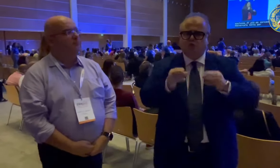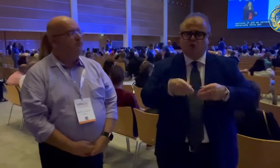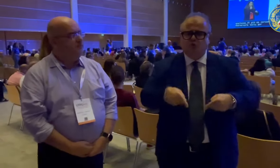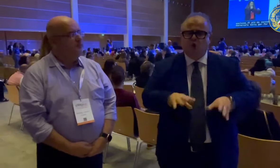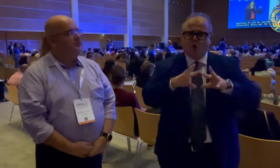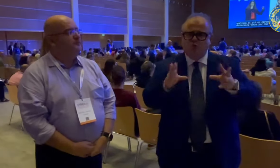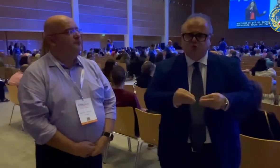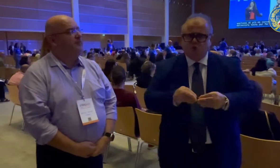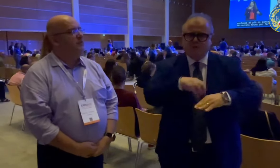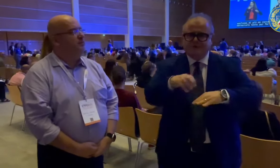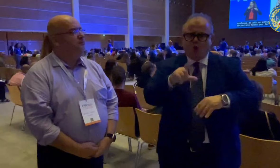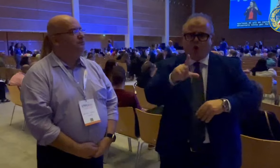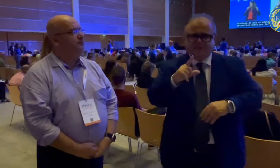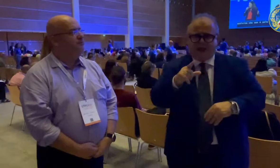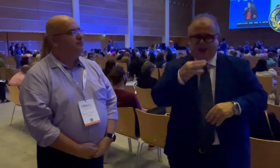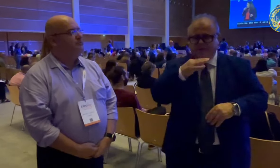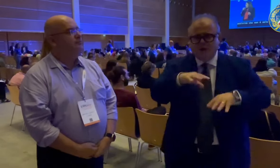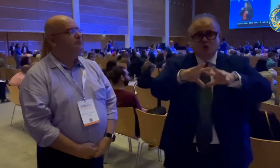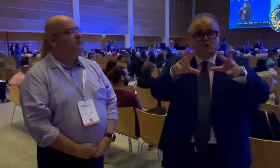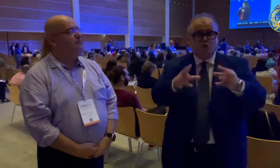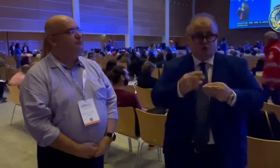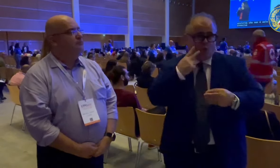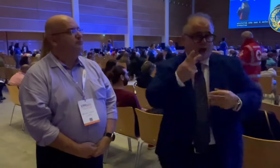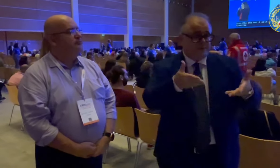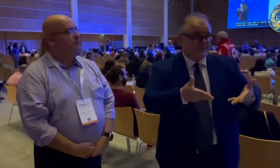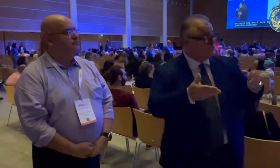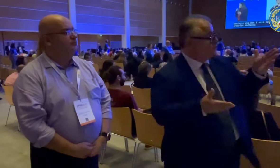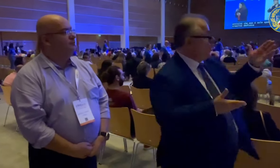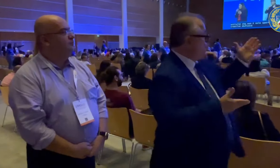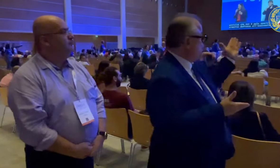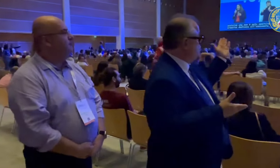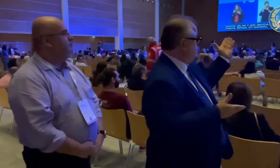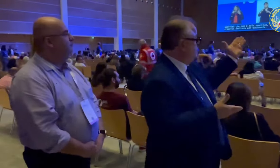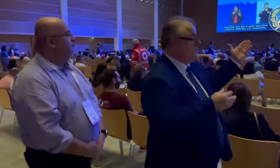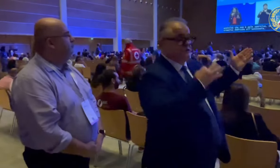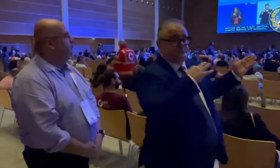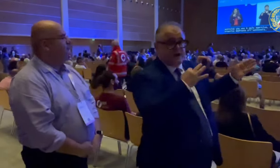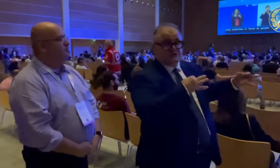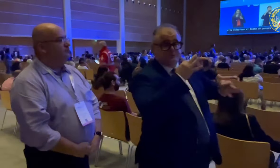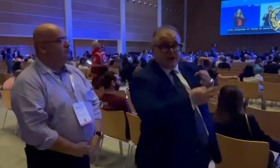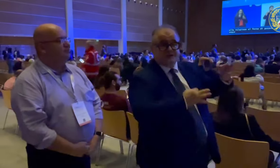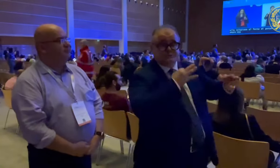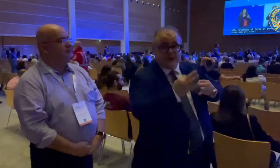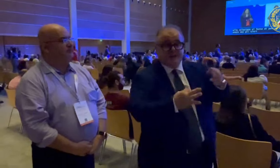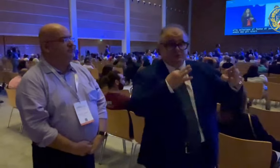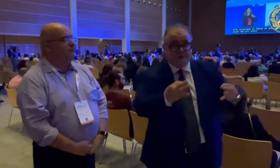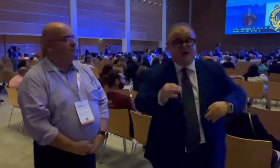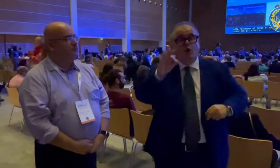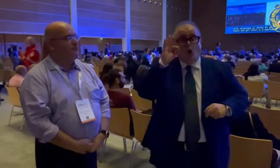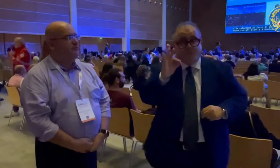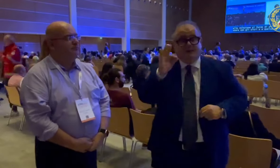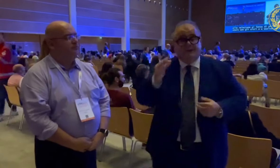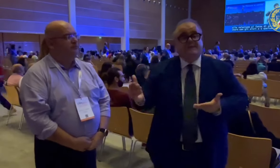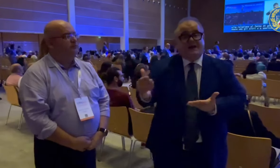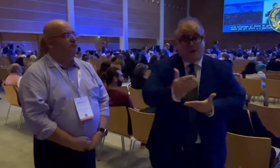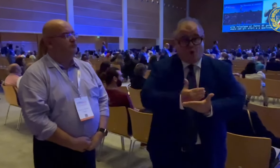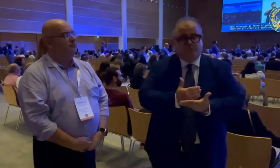Adesso la Ministra Locatelli sta tenendo il discorso conclusivo, come potete vedere, nel corso del quale sta ribadendo che l’intento di questo evento è quello di raccogliere